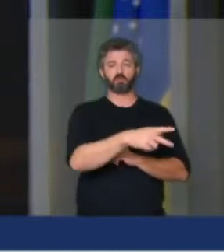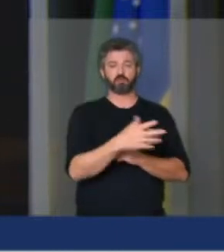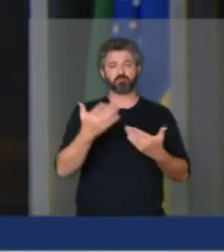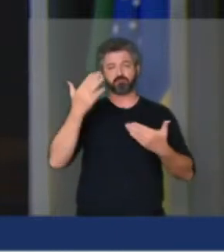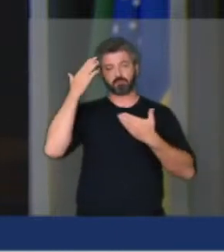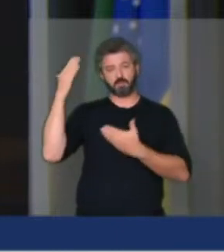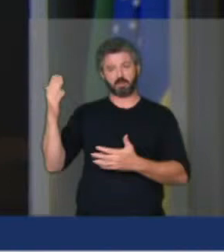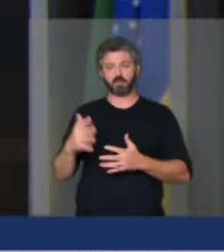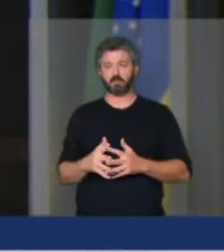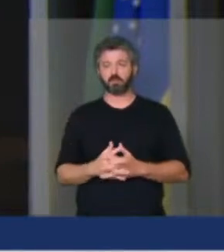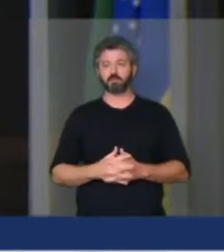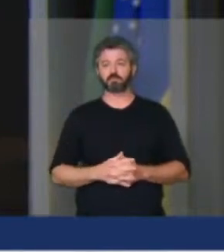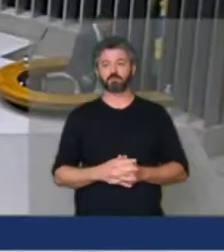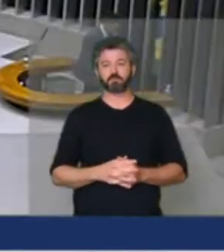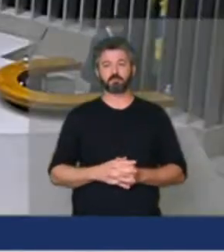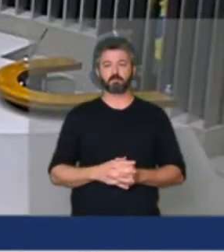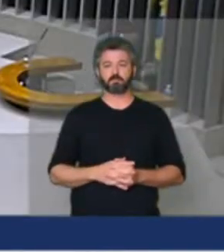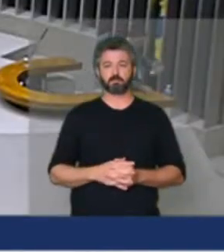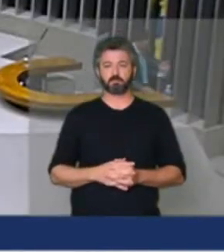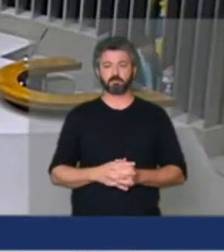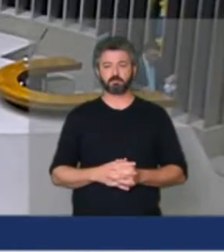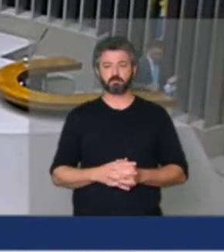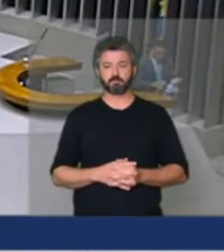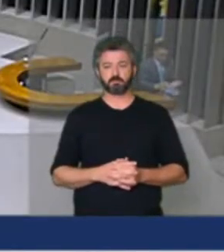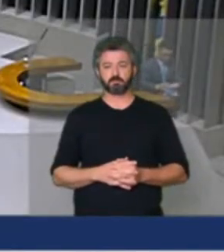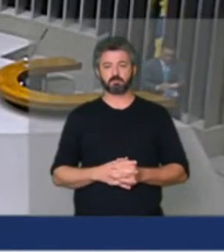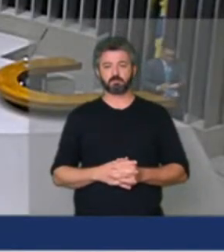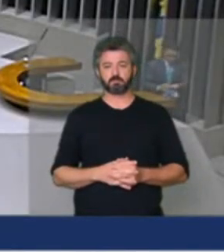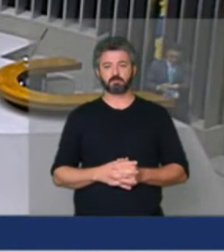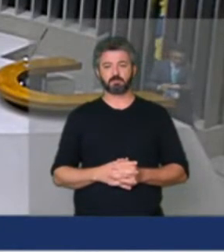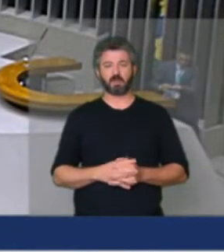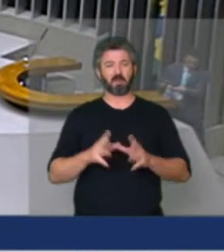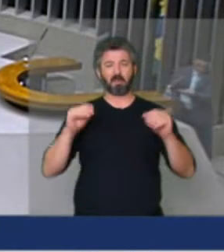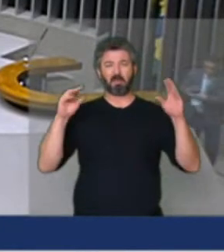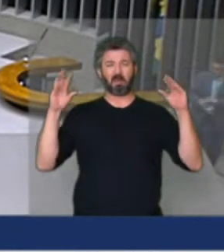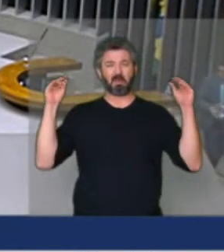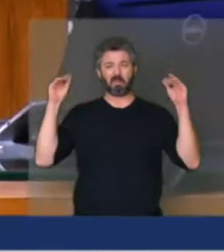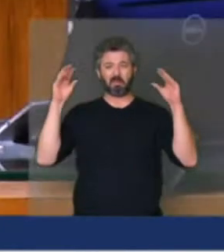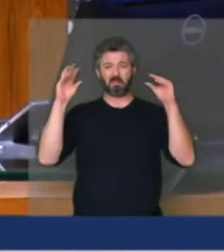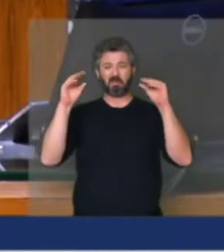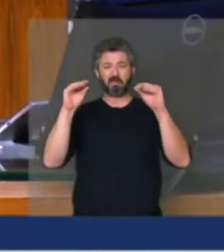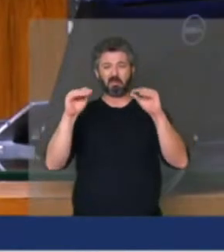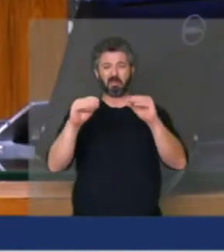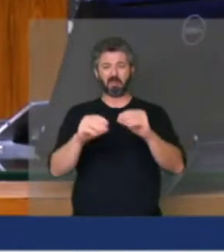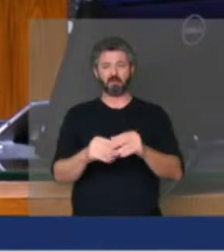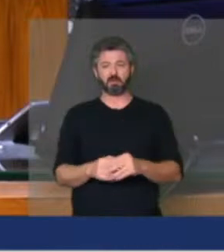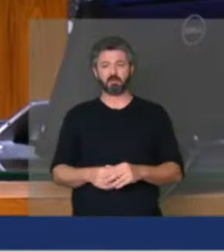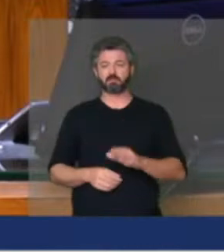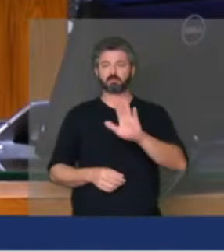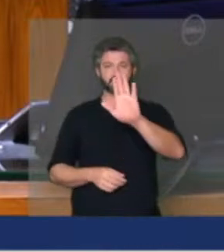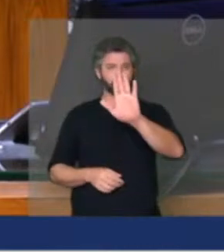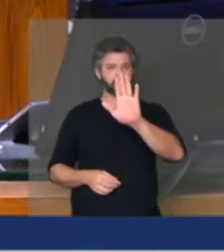PRESIDENTE. -- [DEPUTADO]: SENHOR PRESIDENTE... -- [PRESIDENTE]: SÓ PARA EU SEGUIR A ORDEM DAS PESSOAS QUE EU PROMETI, DEPUTADA MARIA DO ROSÁRIO. -- [DEPUTADA]: SENHOR